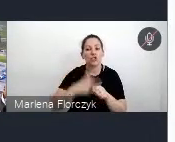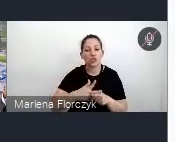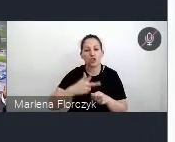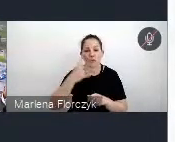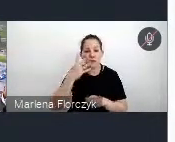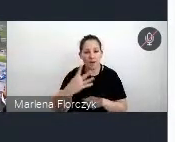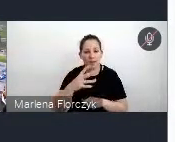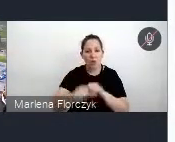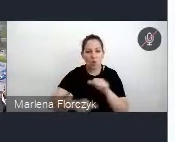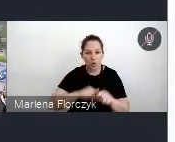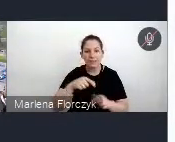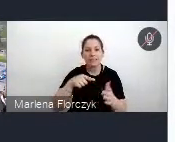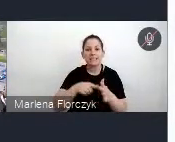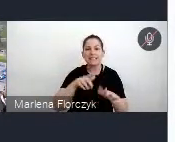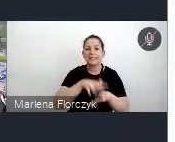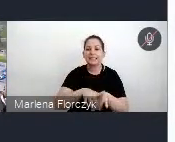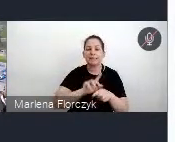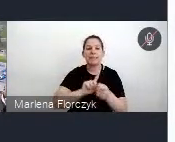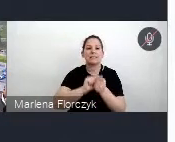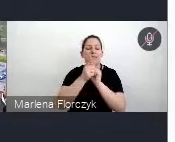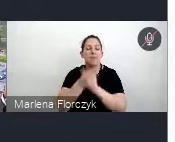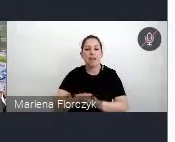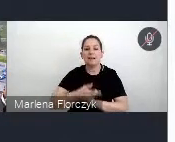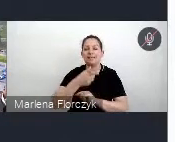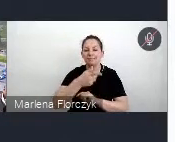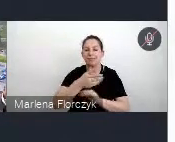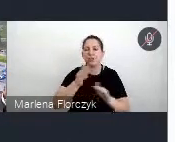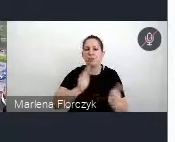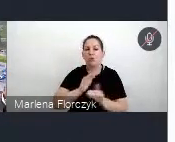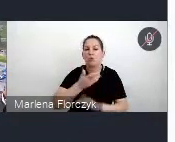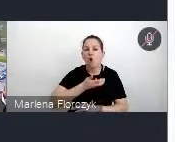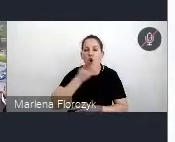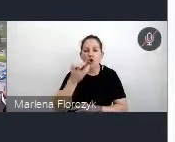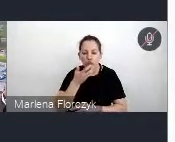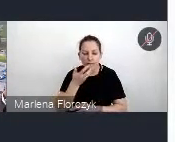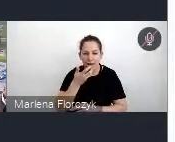już ten system zmiany sposobu ogrzewania dokonać.